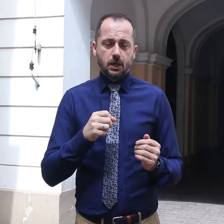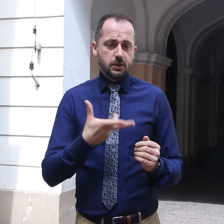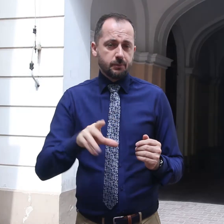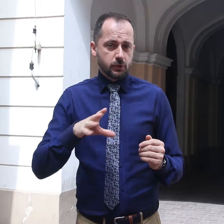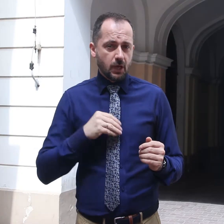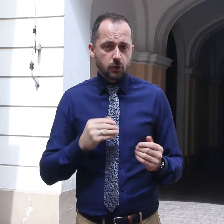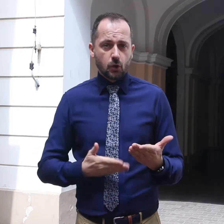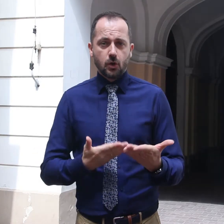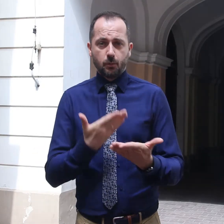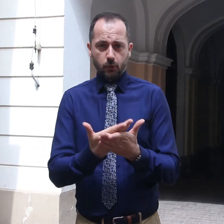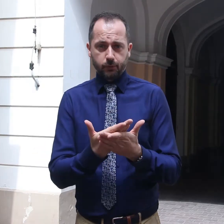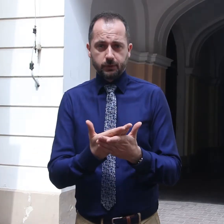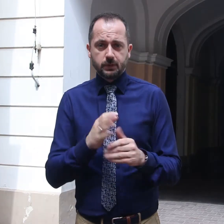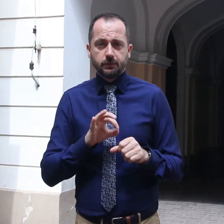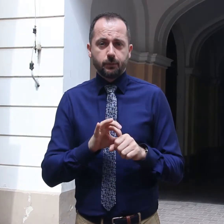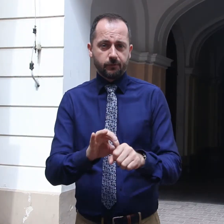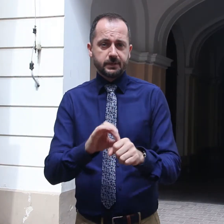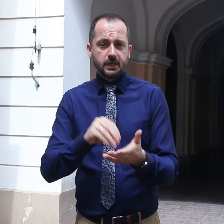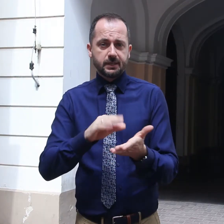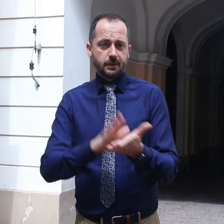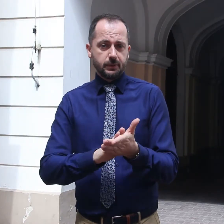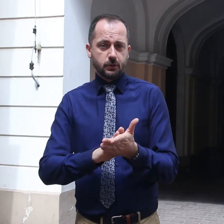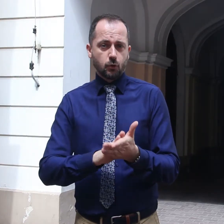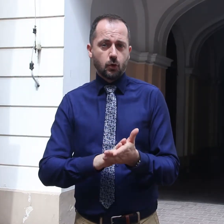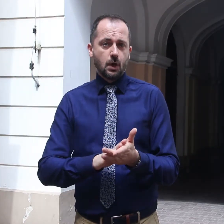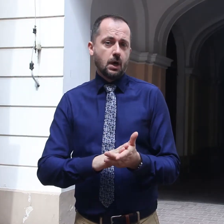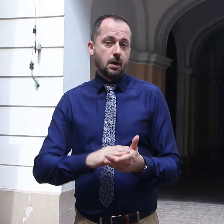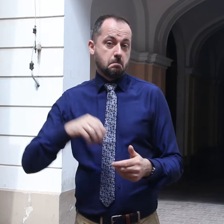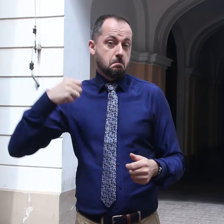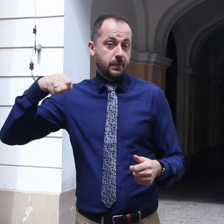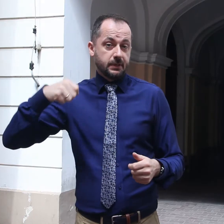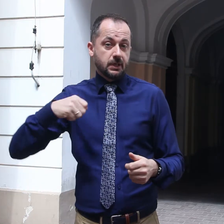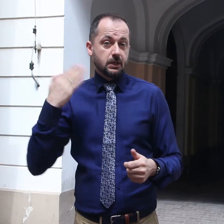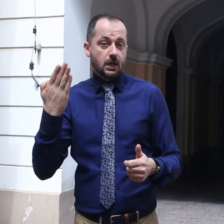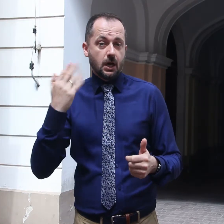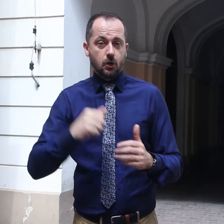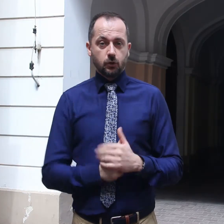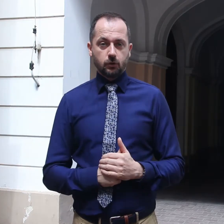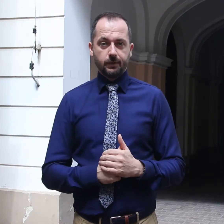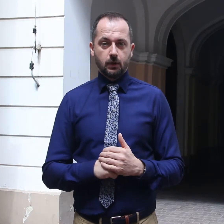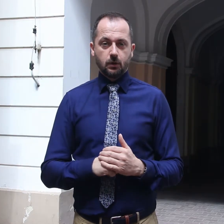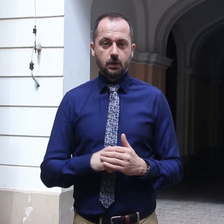m. In. propozycja wprowadzenia zapisu statusu Honorowego Prezydenta